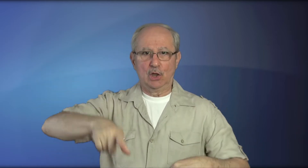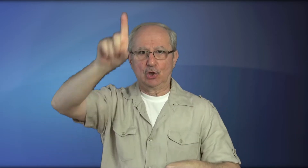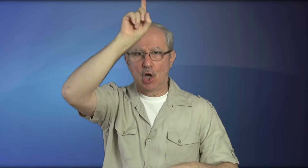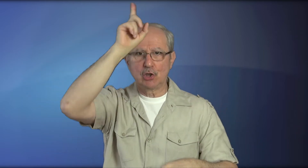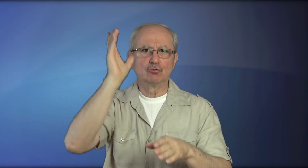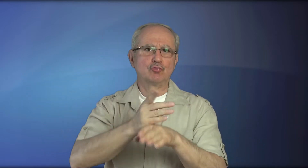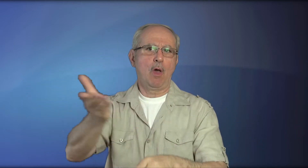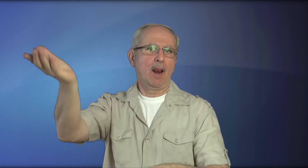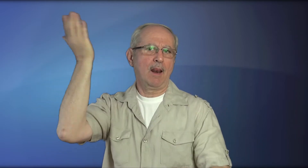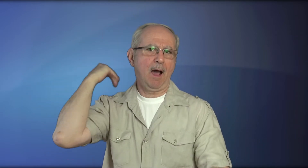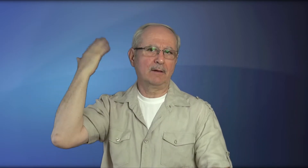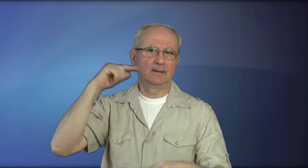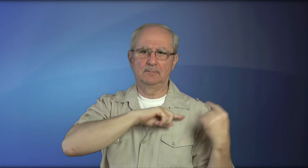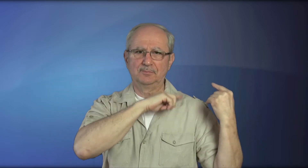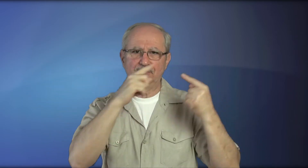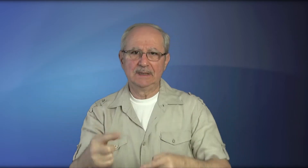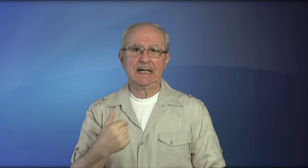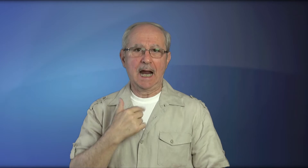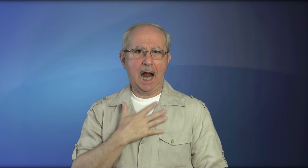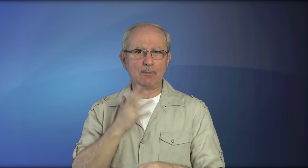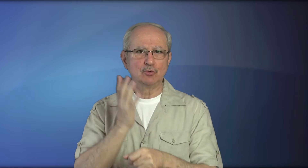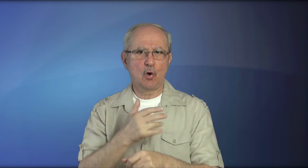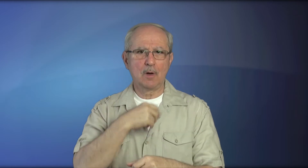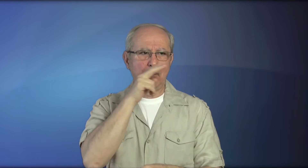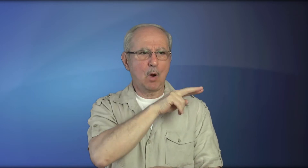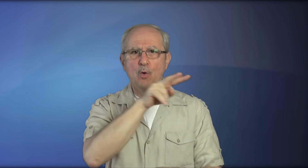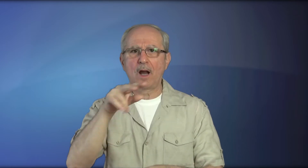Ich lebe eine lange Zeit in Deutschland und beobachten Geste Bulgarien,